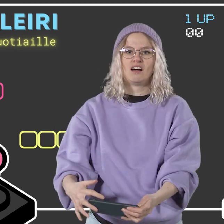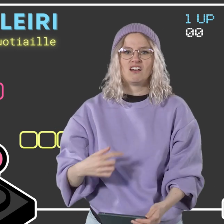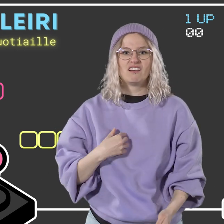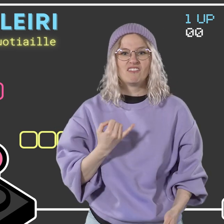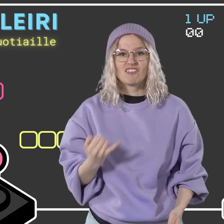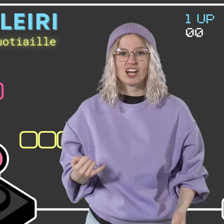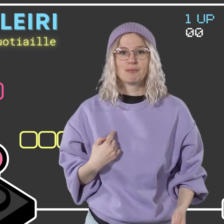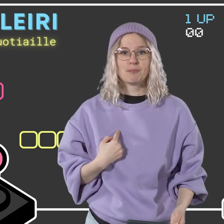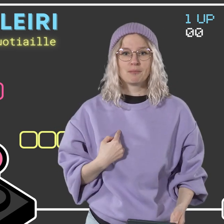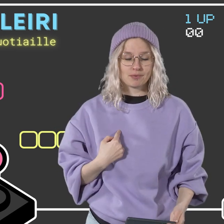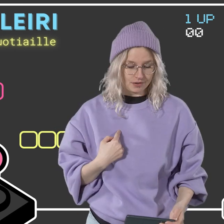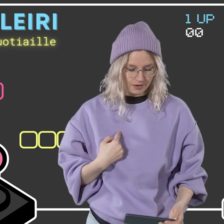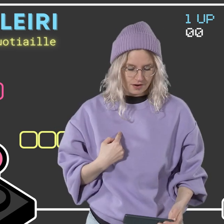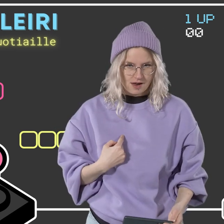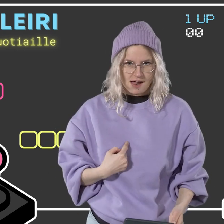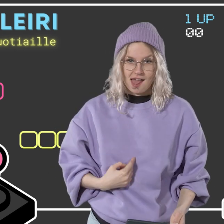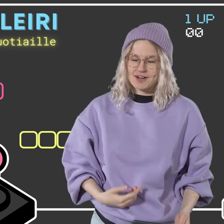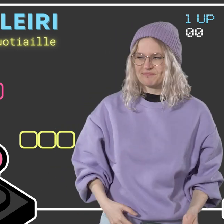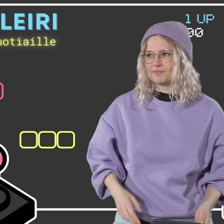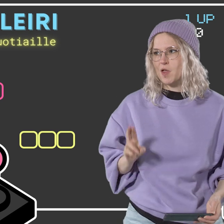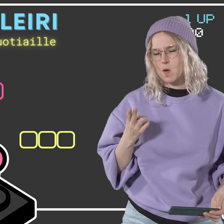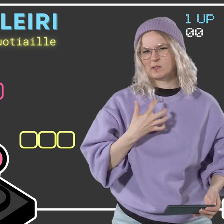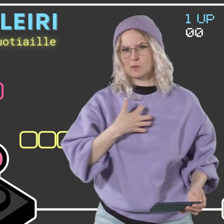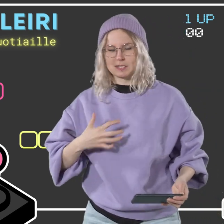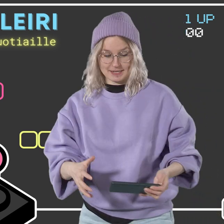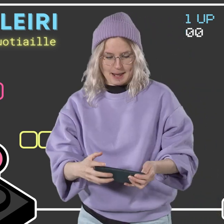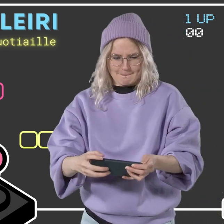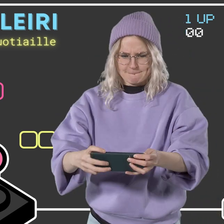Vikaksi jäin! Yritetääs uusiksi.